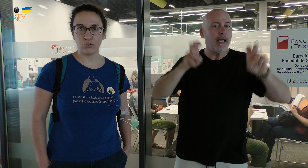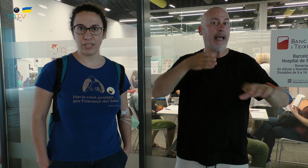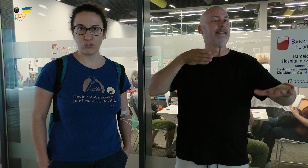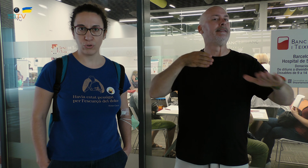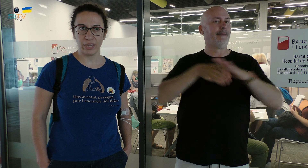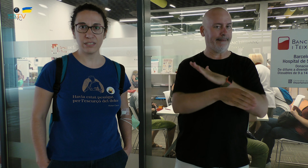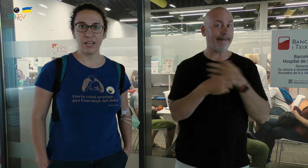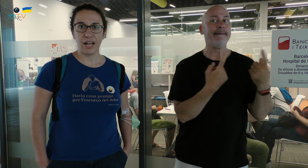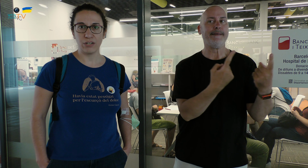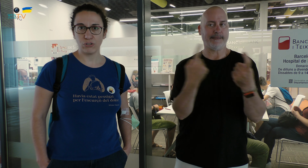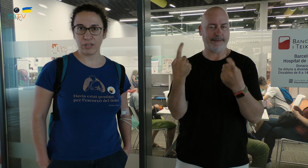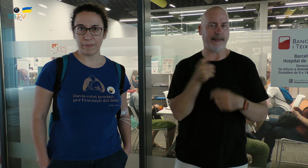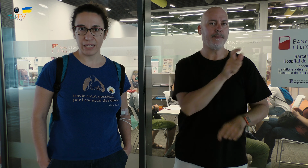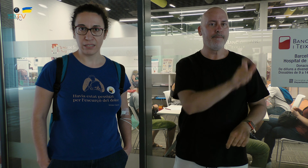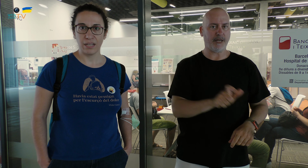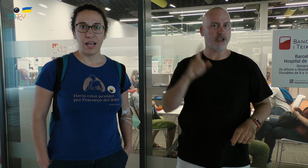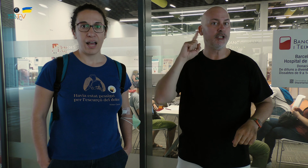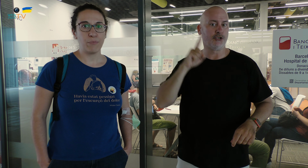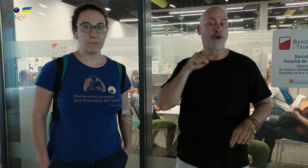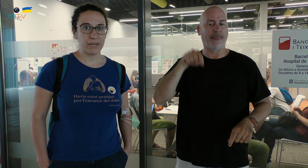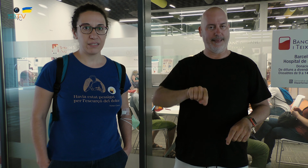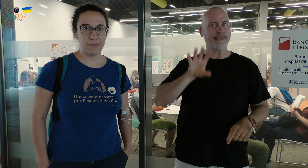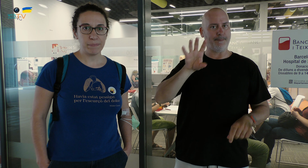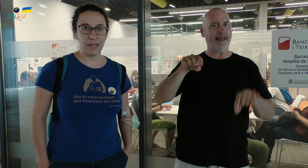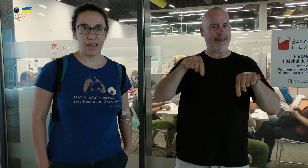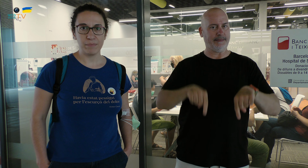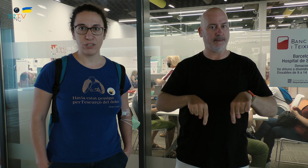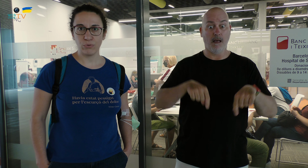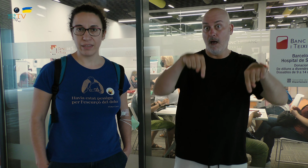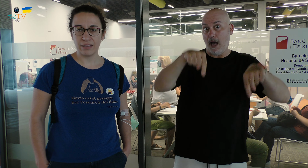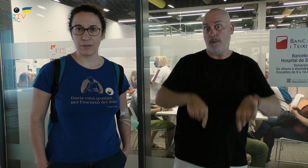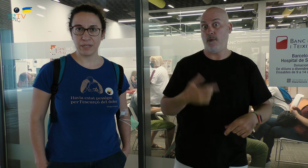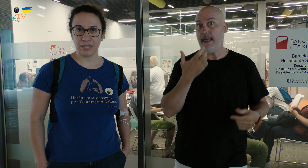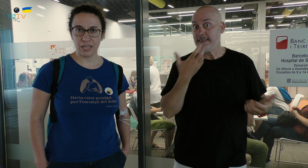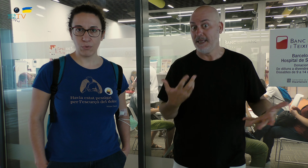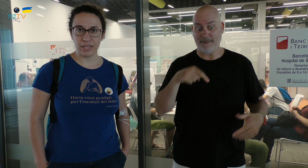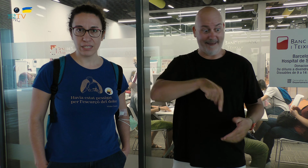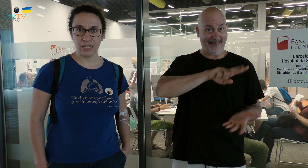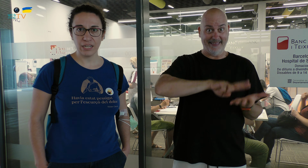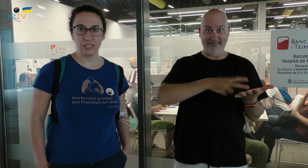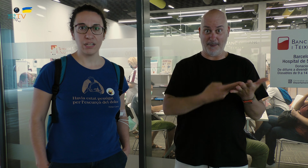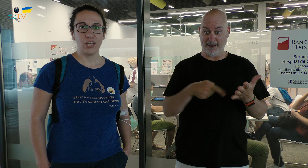de les persones sordes al nostre país. Avui, per exemple, amb l’ajuda d’intèrprets de llengua de signes,